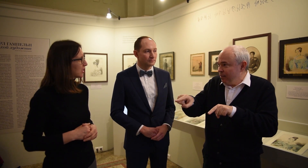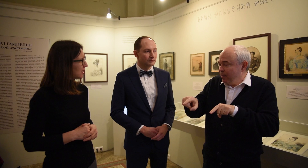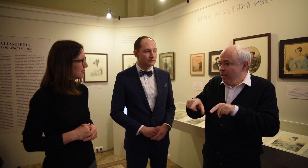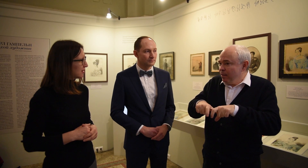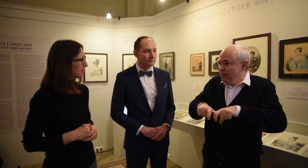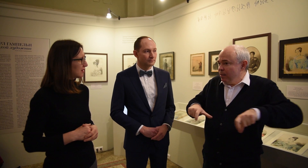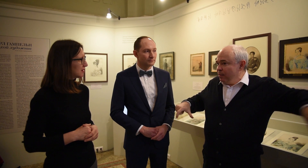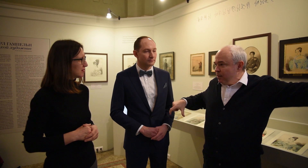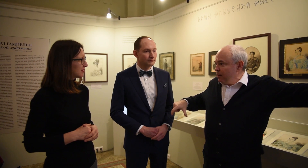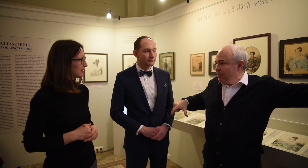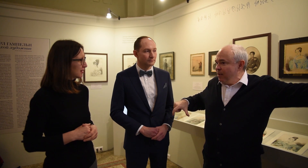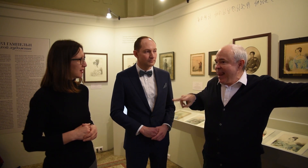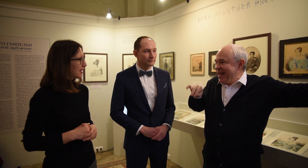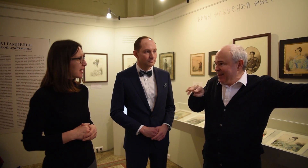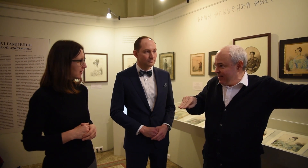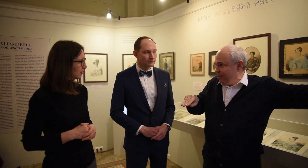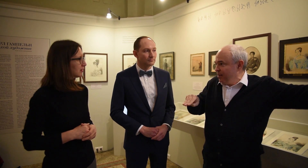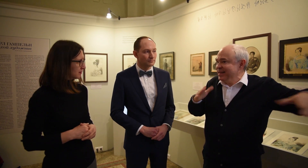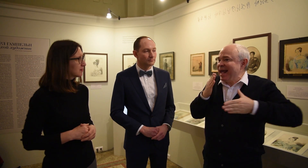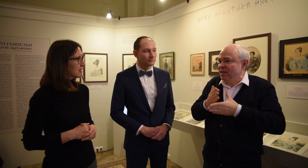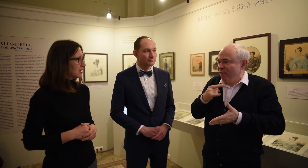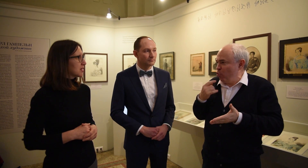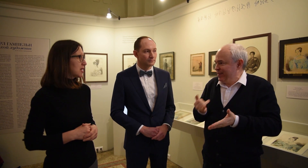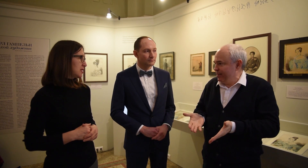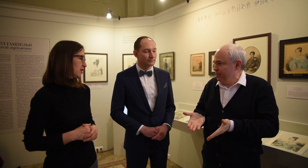сколько же таких лент есть в России?